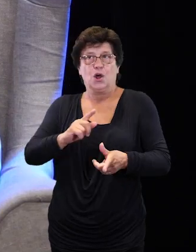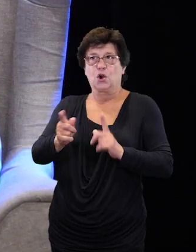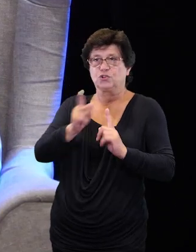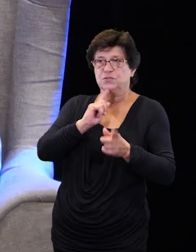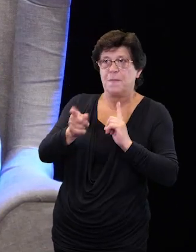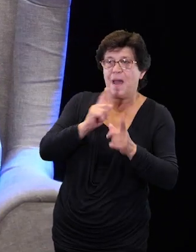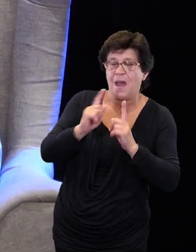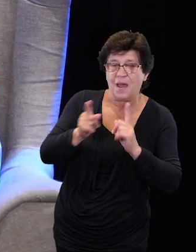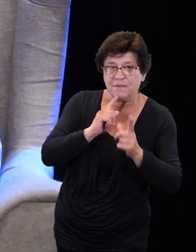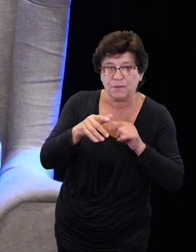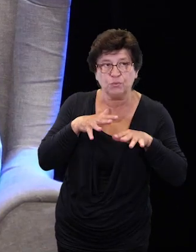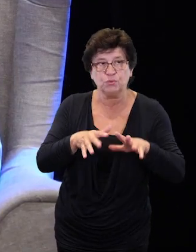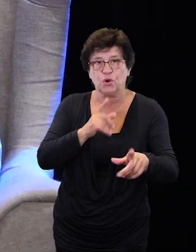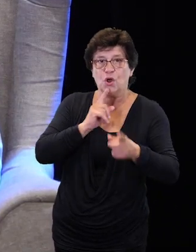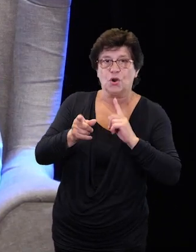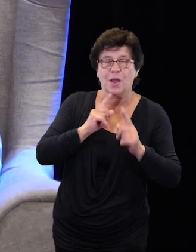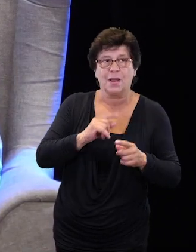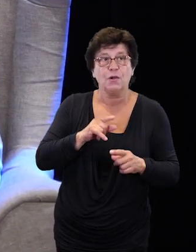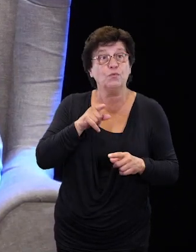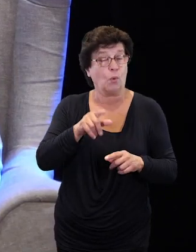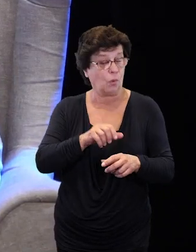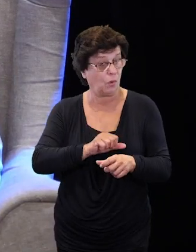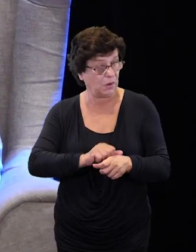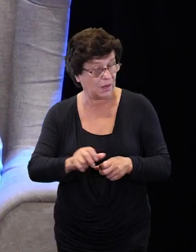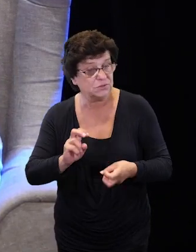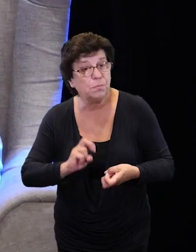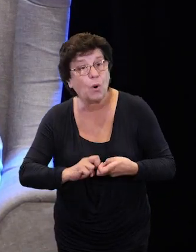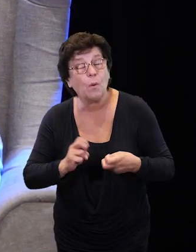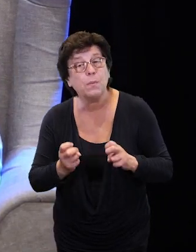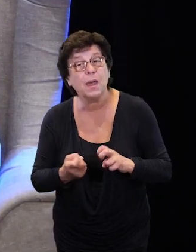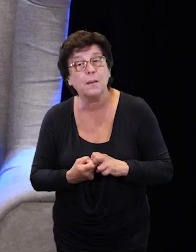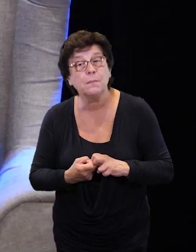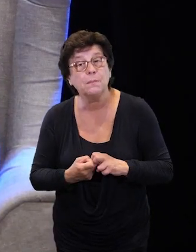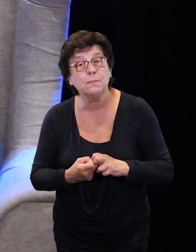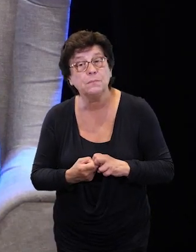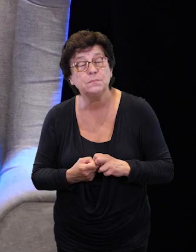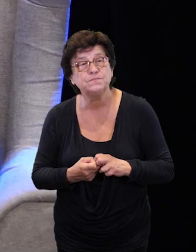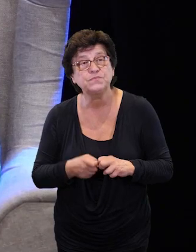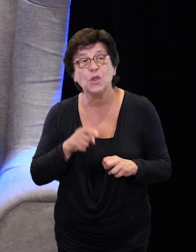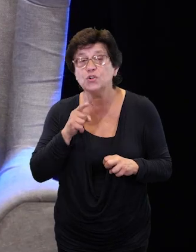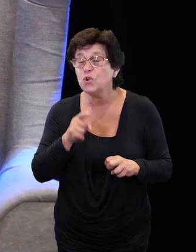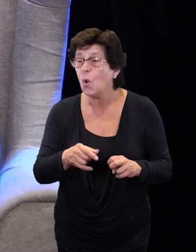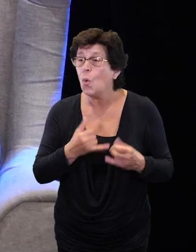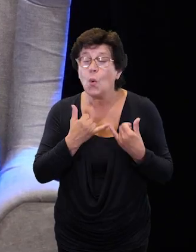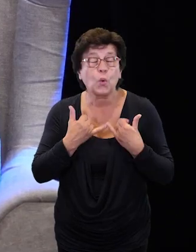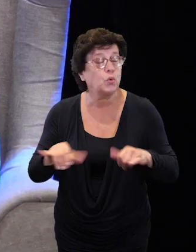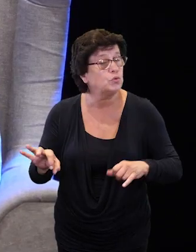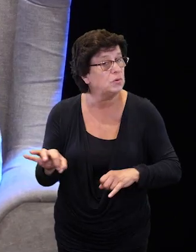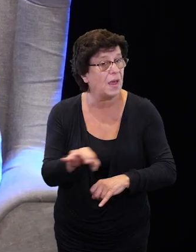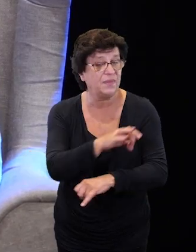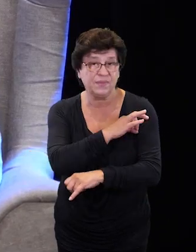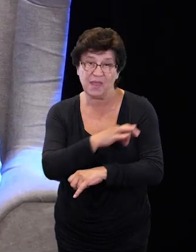jak sobie radzić z tym największym problemem w życiu. Więc są różne techniki i lekarz też ich nie wyłoży w gabinecie,